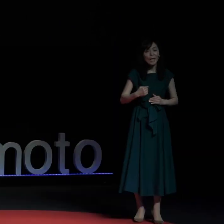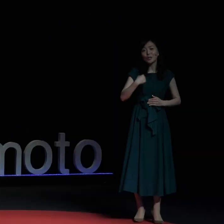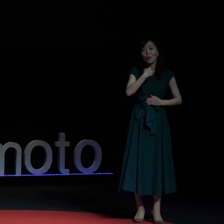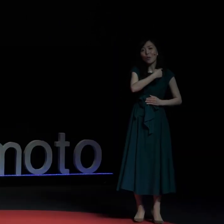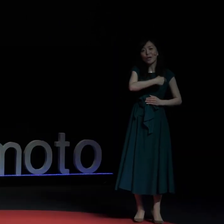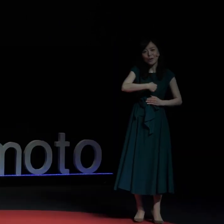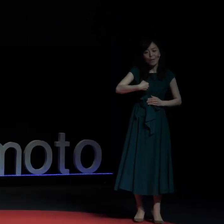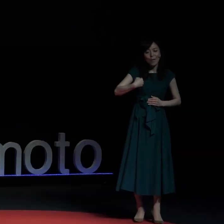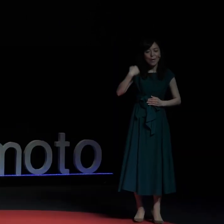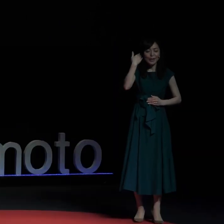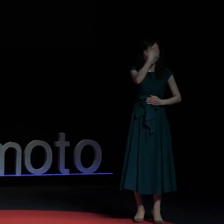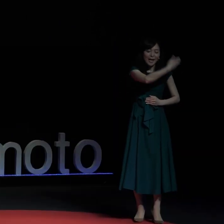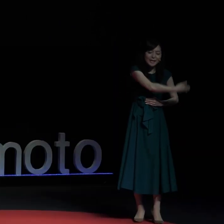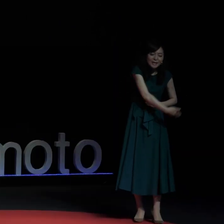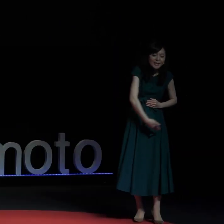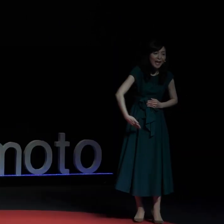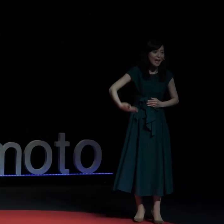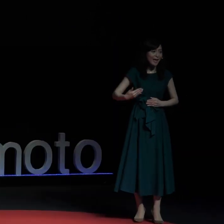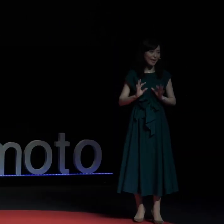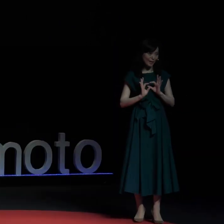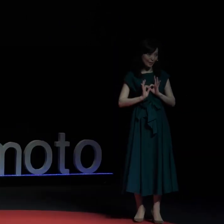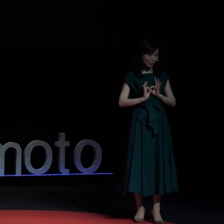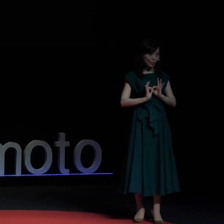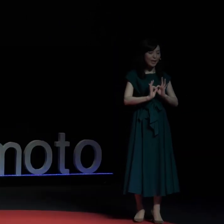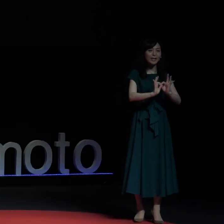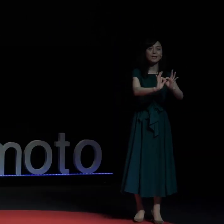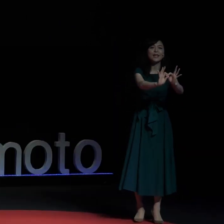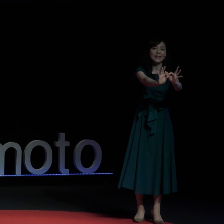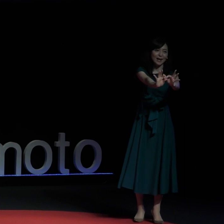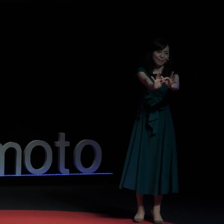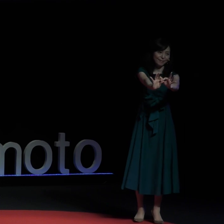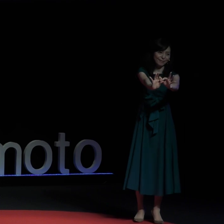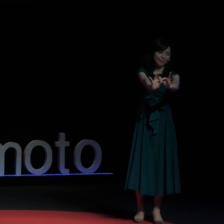Mis sentimientos se transmitieron con todo mi ser.